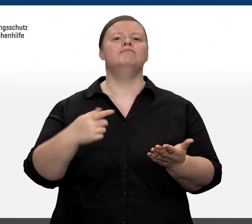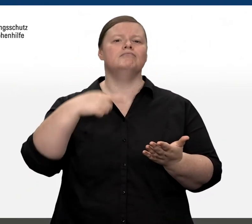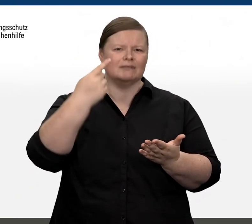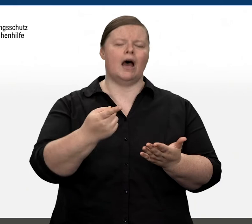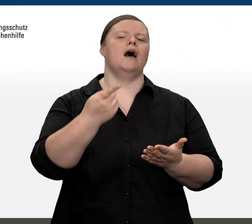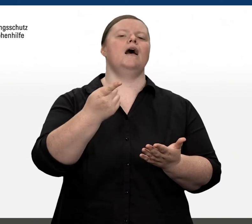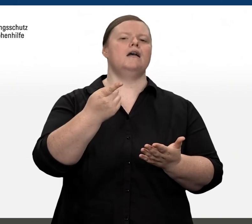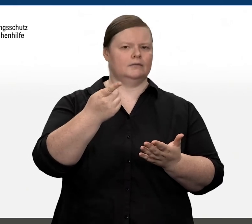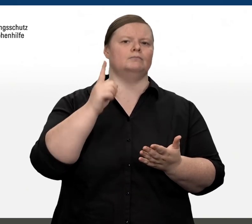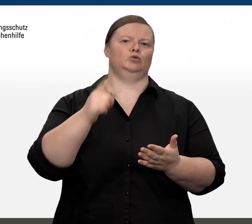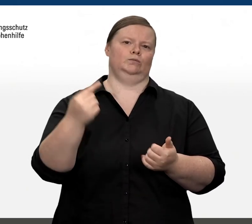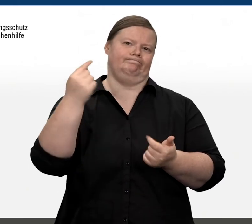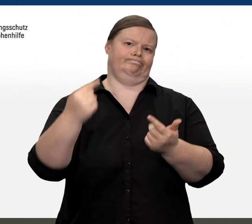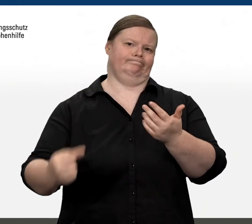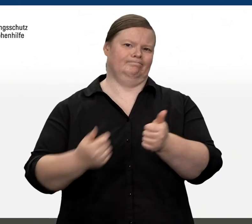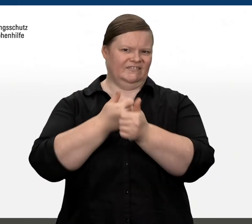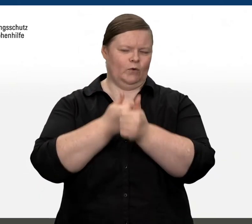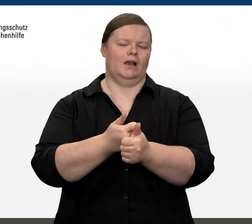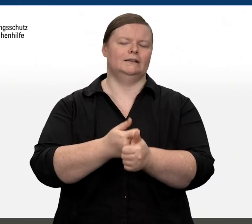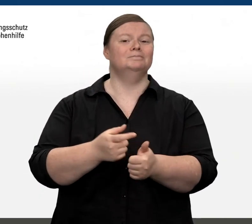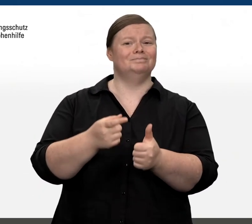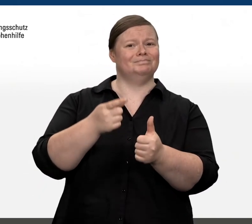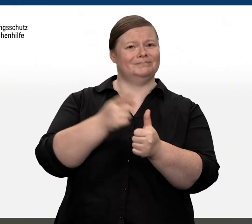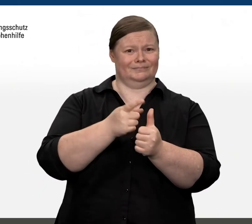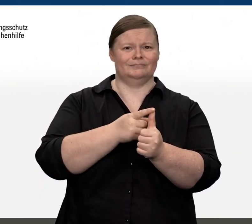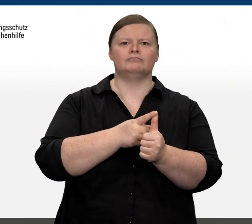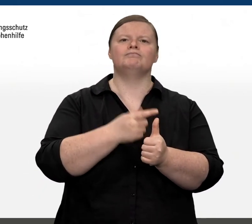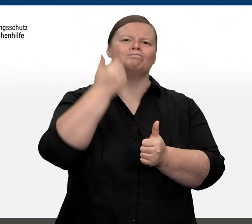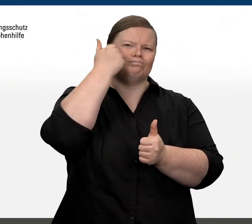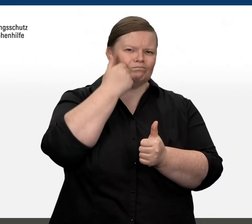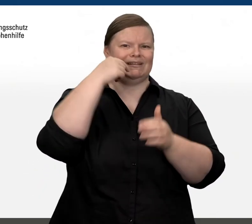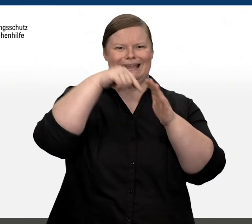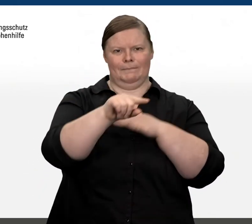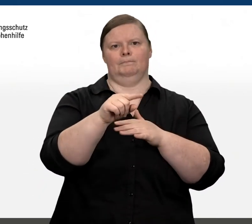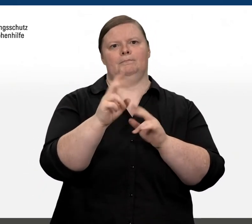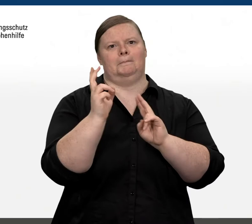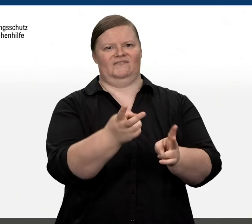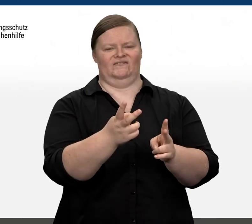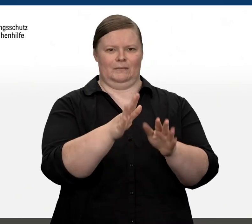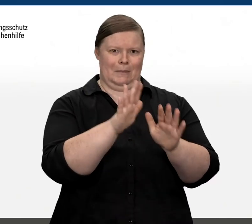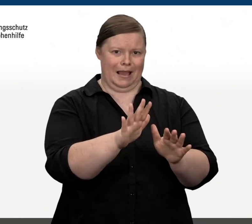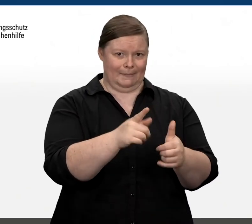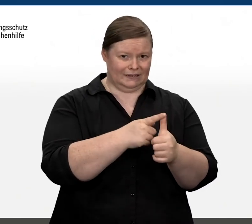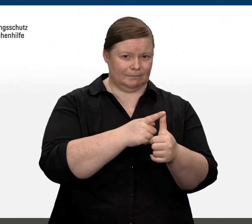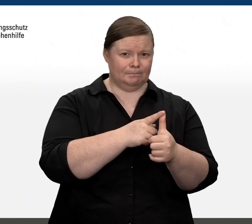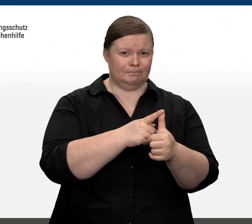beachten Sie folgende Hinweise: Bleiben Sie drinnen,